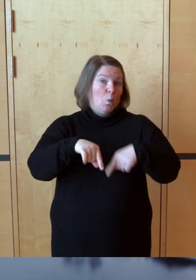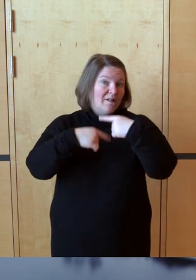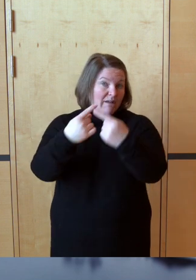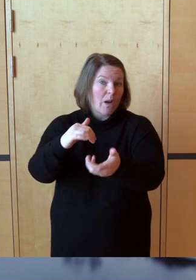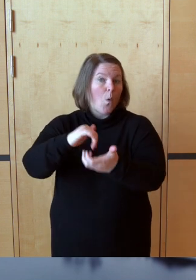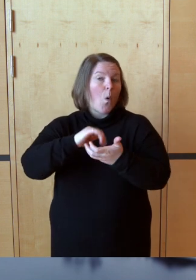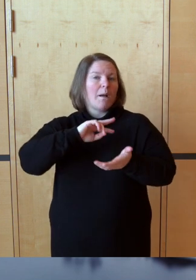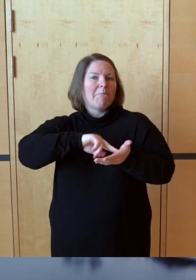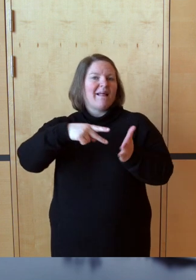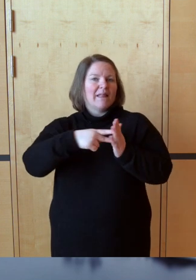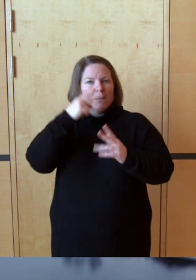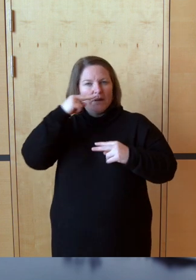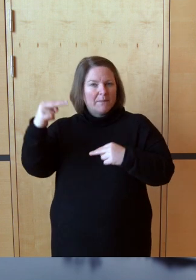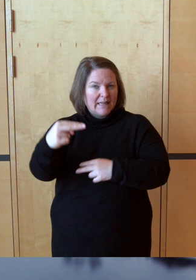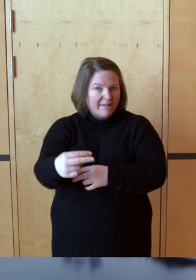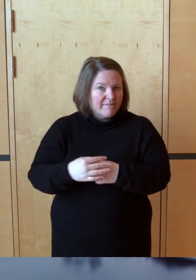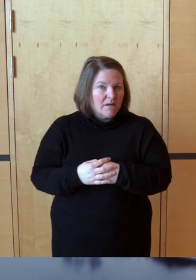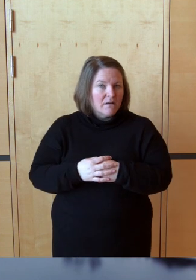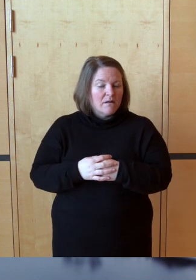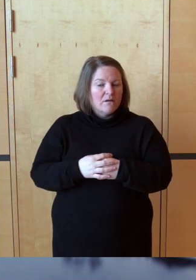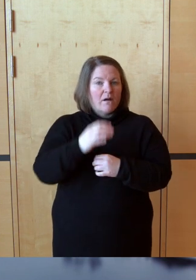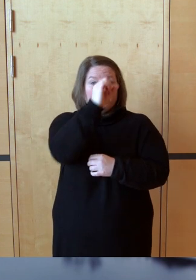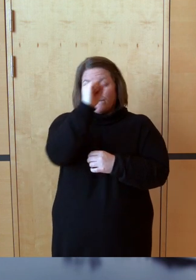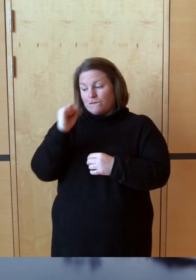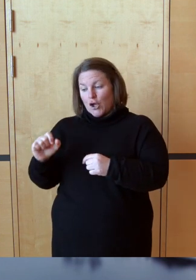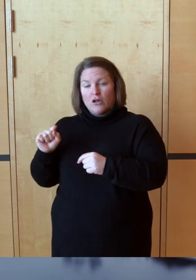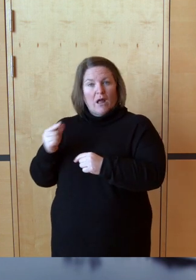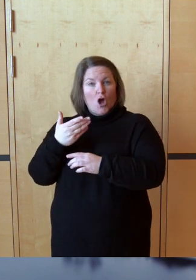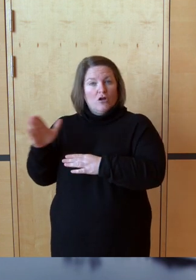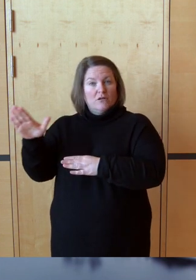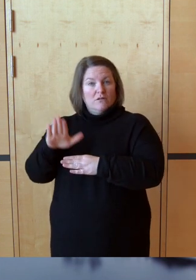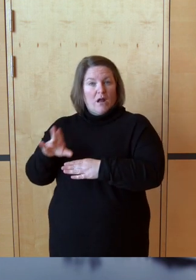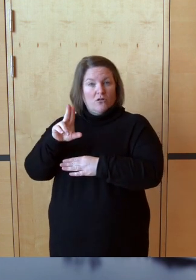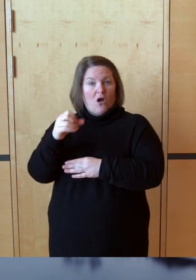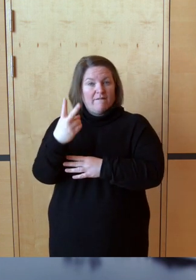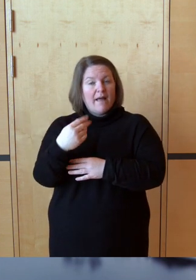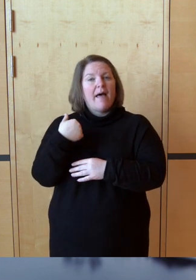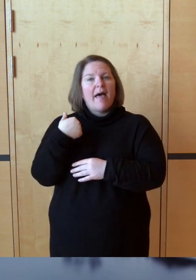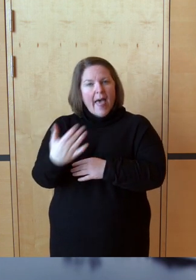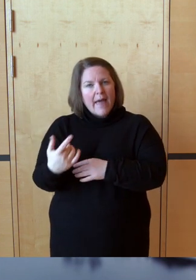Perspektiva Jag flyttat till Österlen havet Är det alternativ som är att föredra